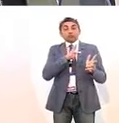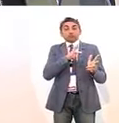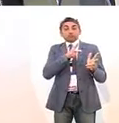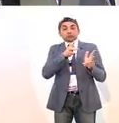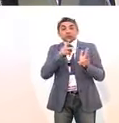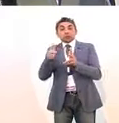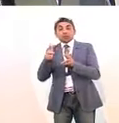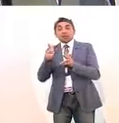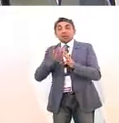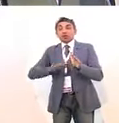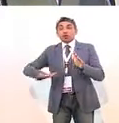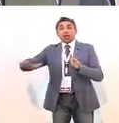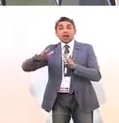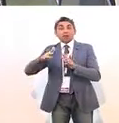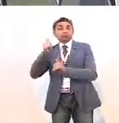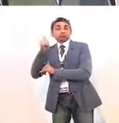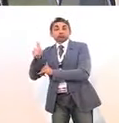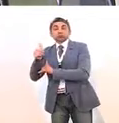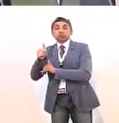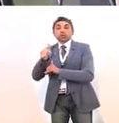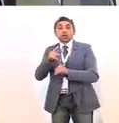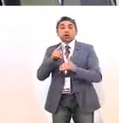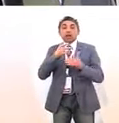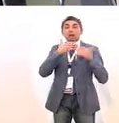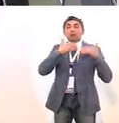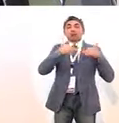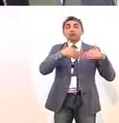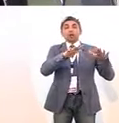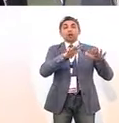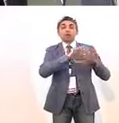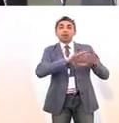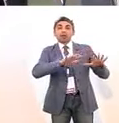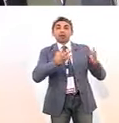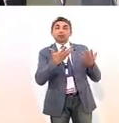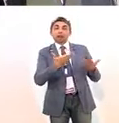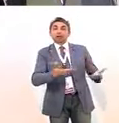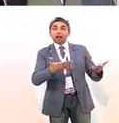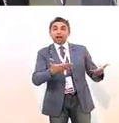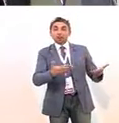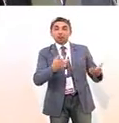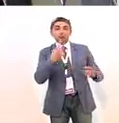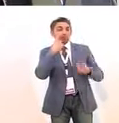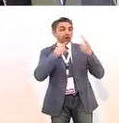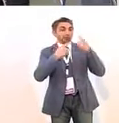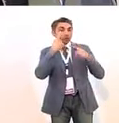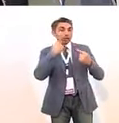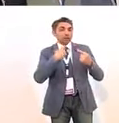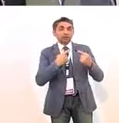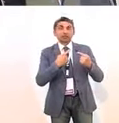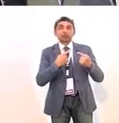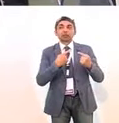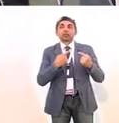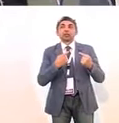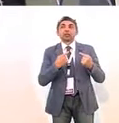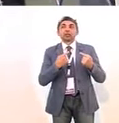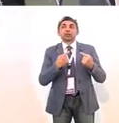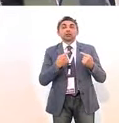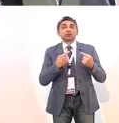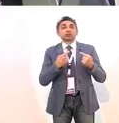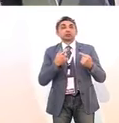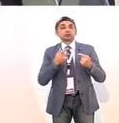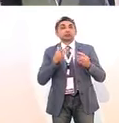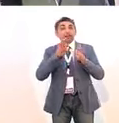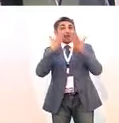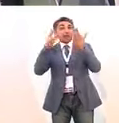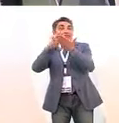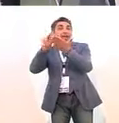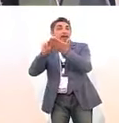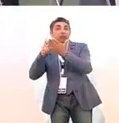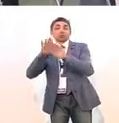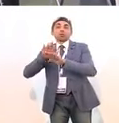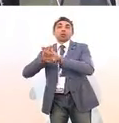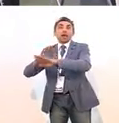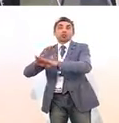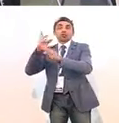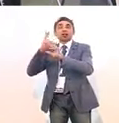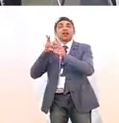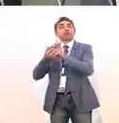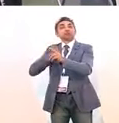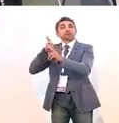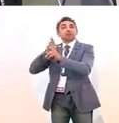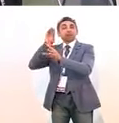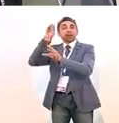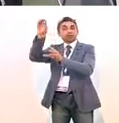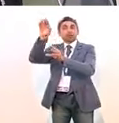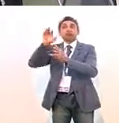verso i campi,